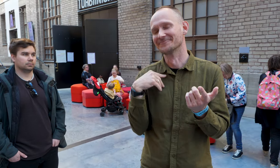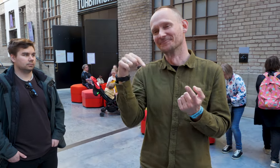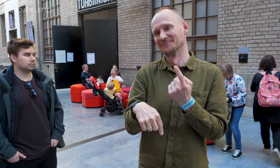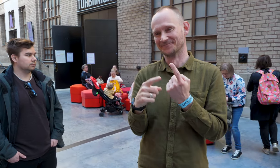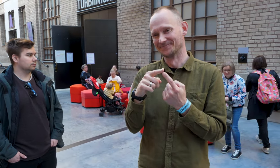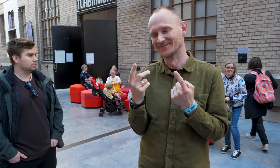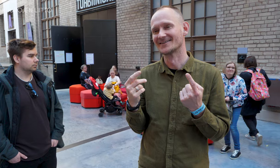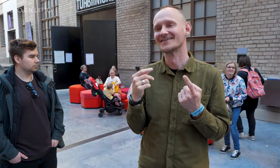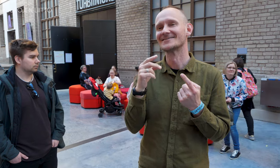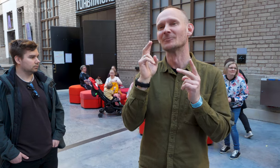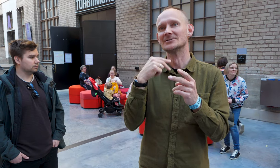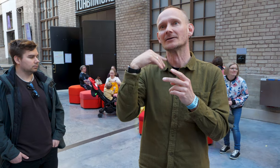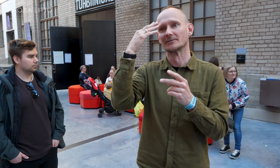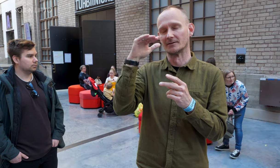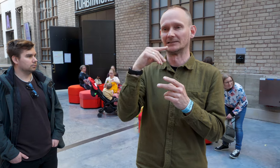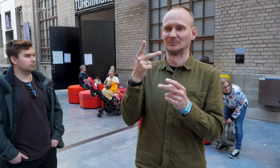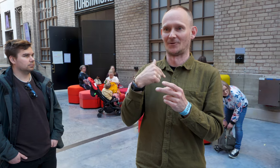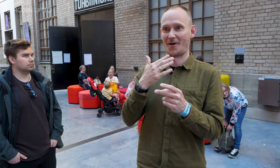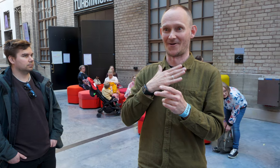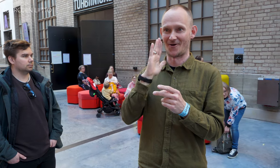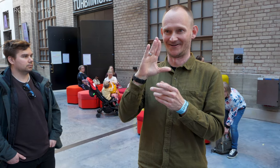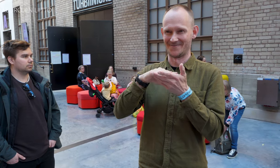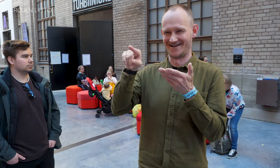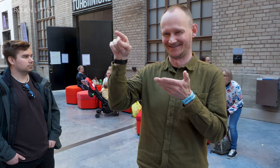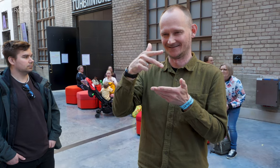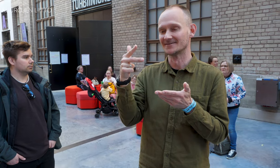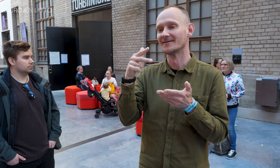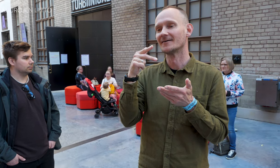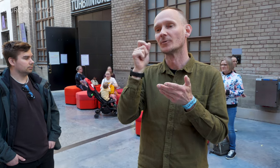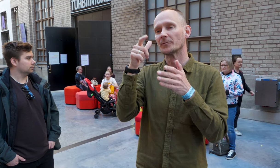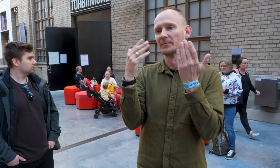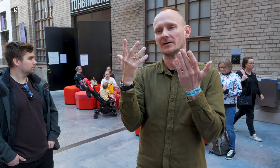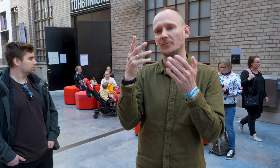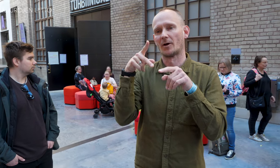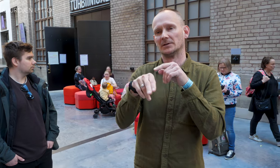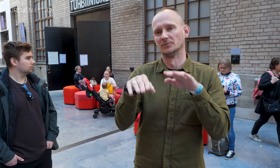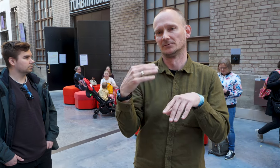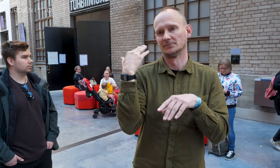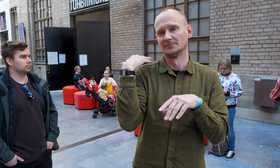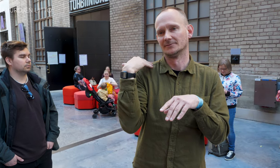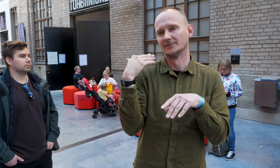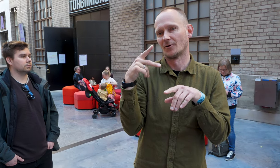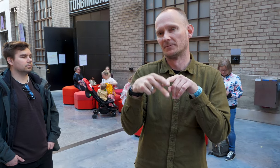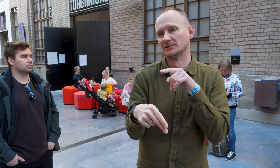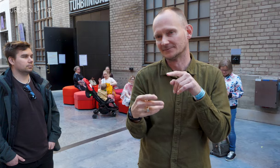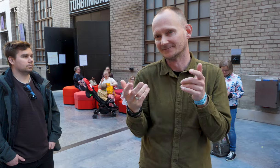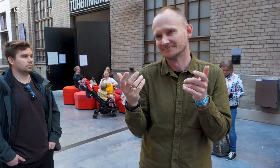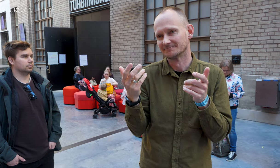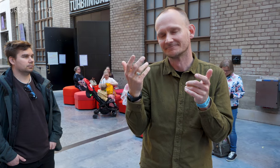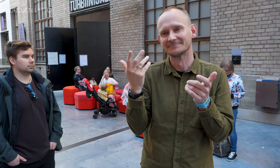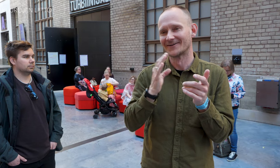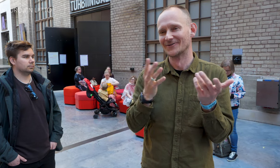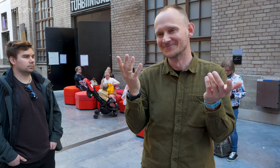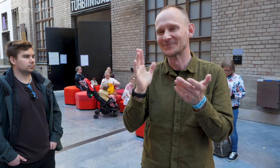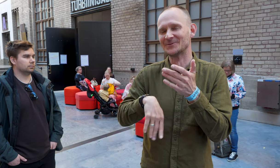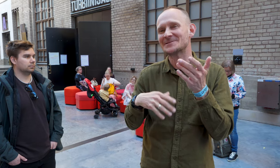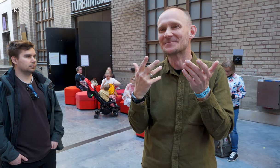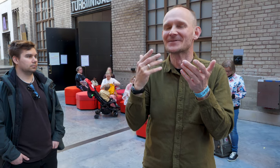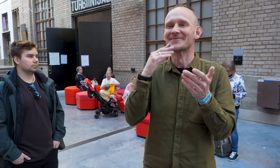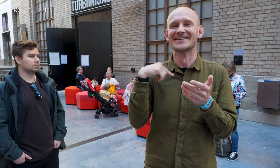Kotimaassani Tanskassa kulttuuripäivät on lopetettu jo jokin aika sitten.